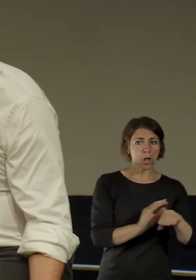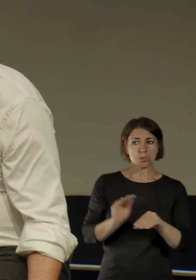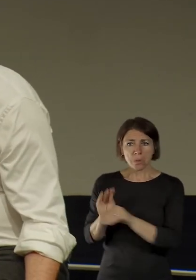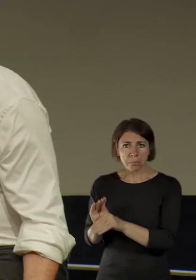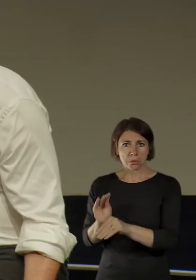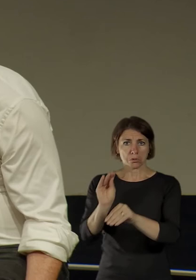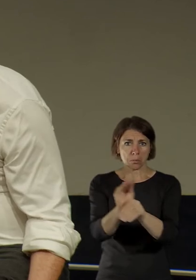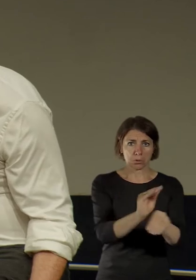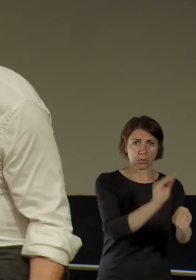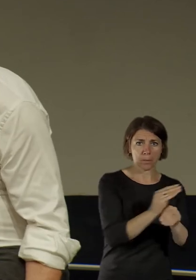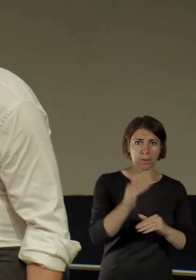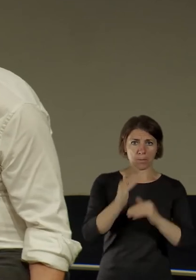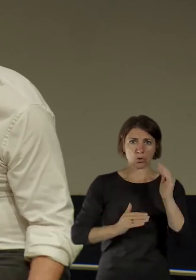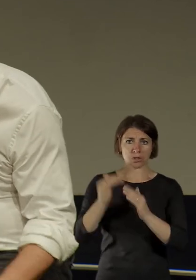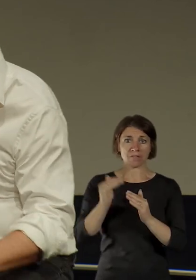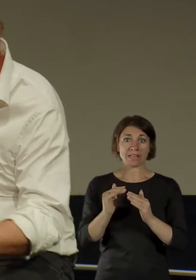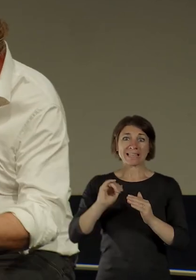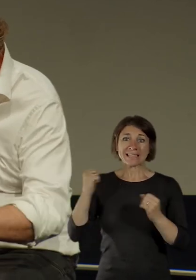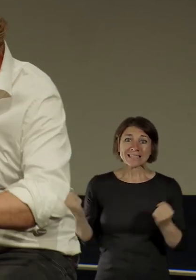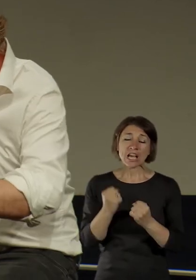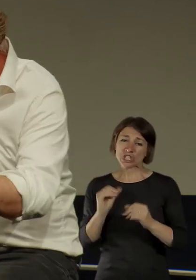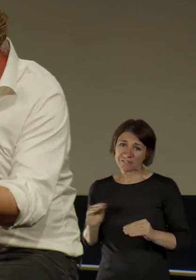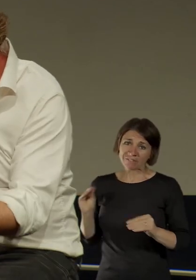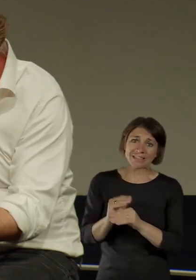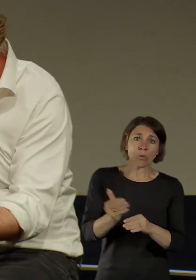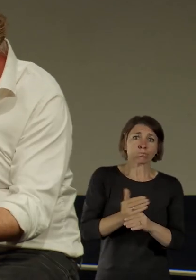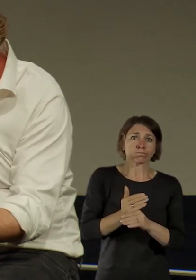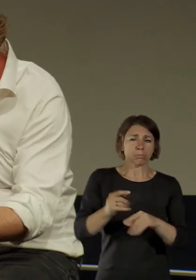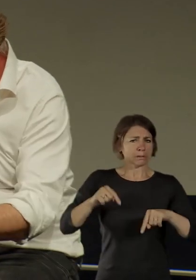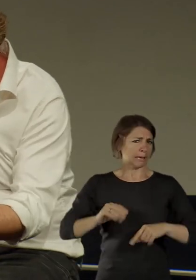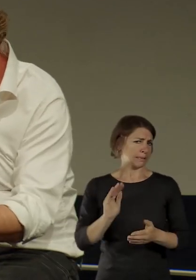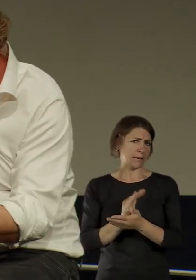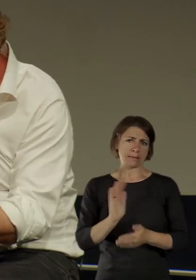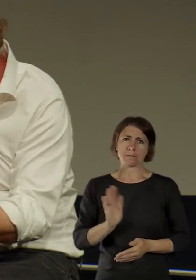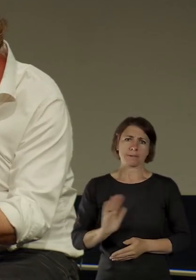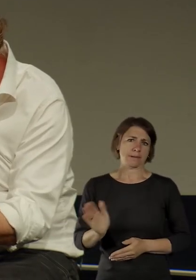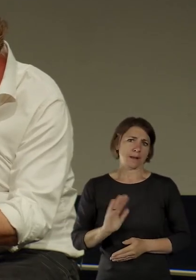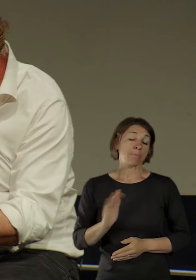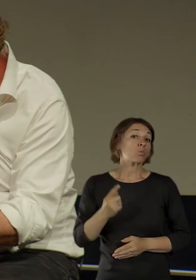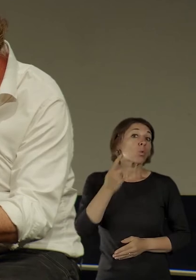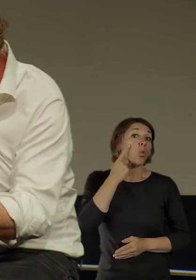jaké jsou další nástroje, jak pracovat s tím urbanizačním tlakem.